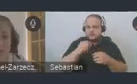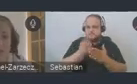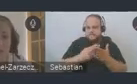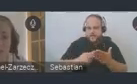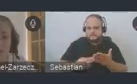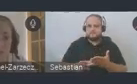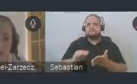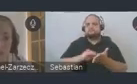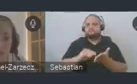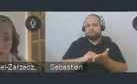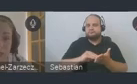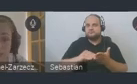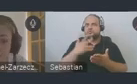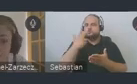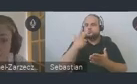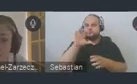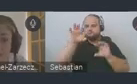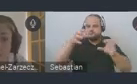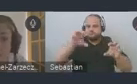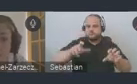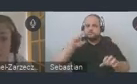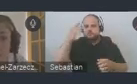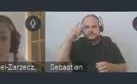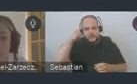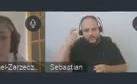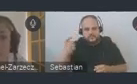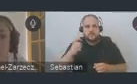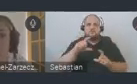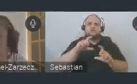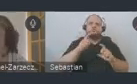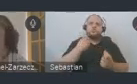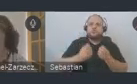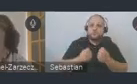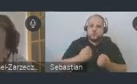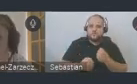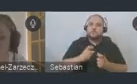zapisują wrażenia w trzech obszarach: "Co zapamiętałem? Co jest dla mnie najtrudniejsze?